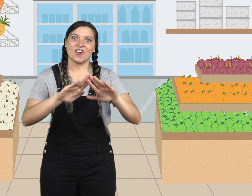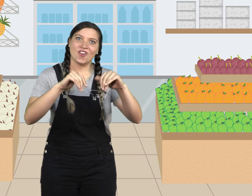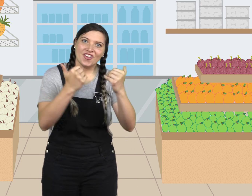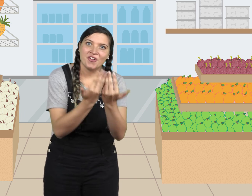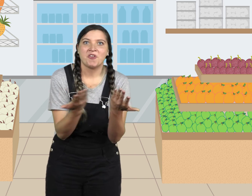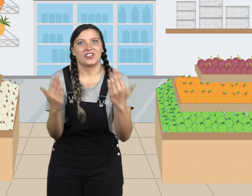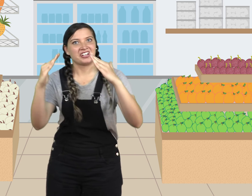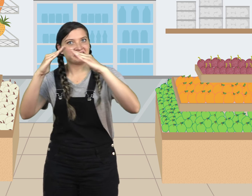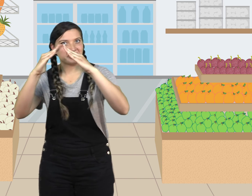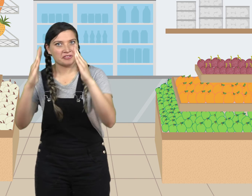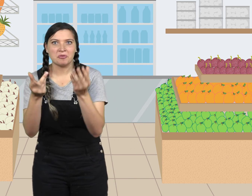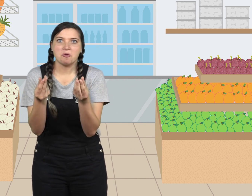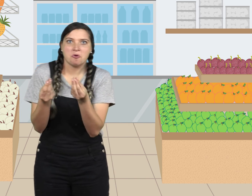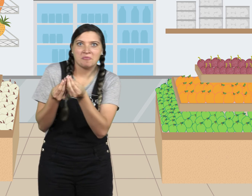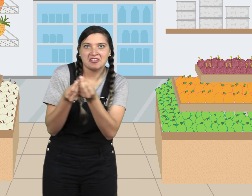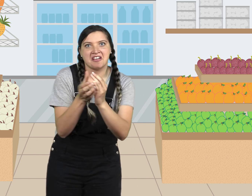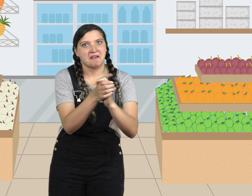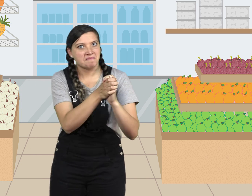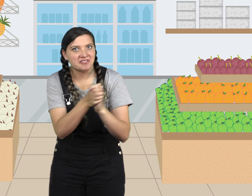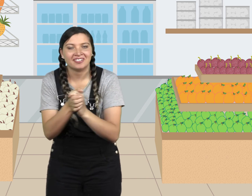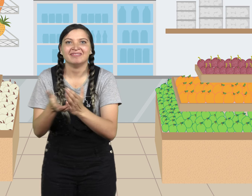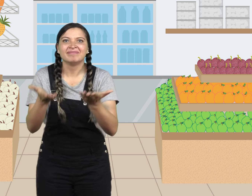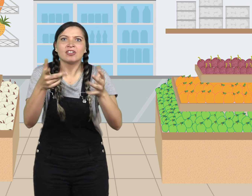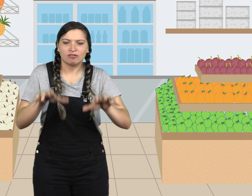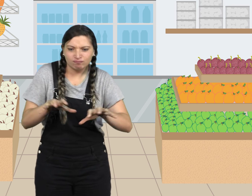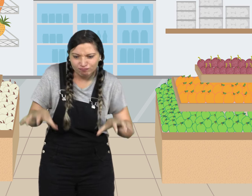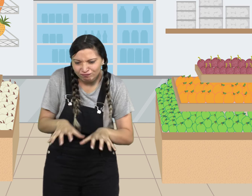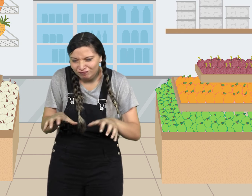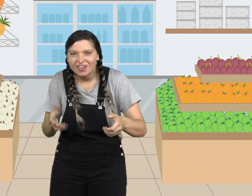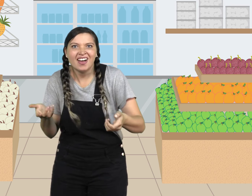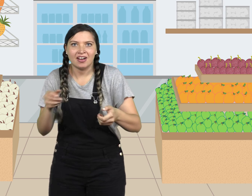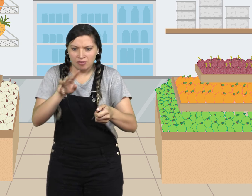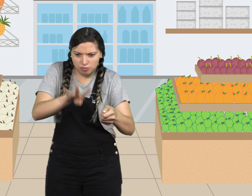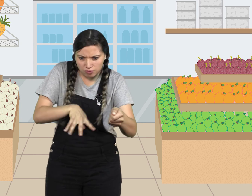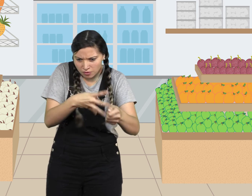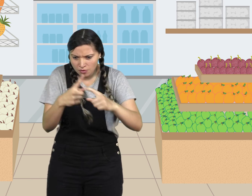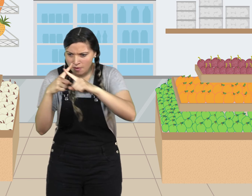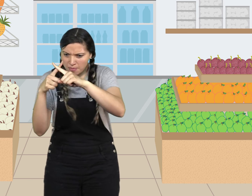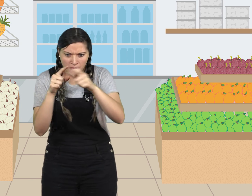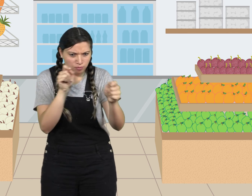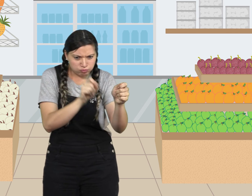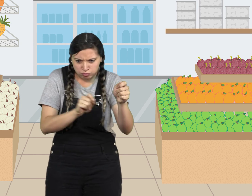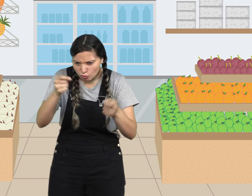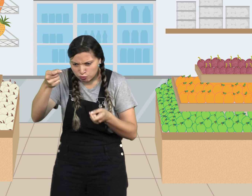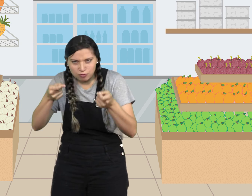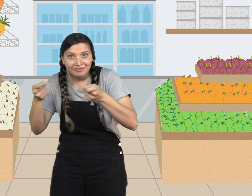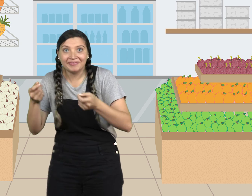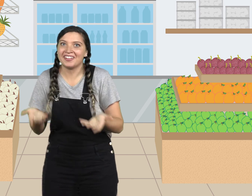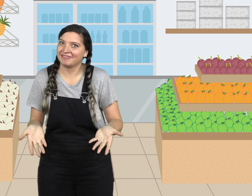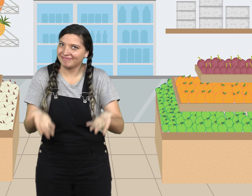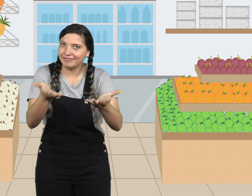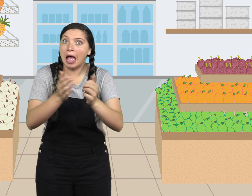Ahora los ánimo para que, en su casa, escuela, junto con sus compañeritos y amigos pongan en práctica lo aprendido en la cuadricula.